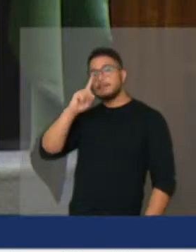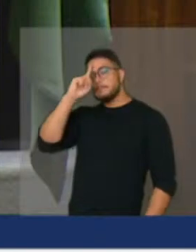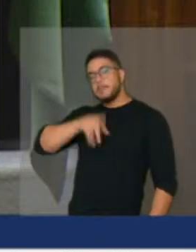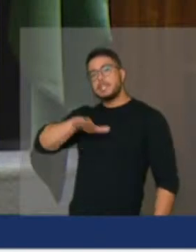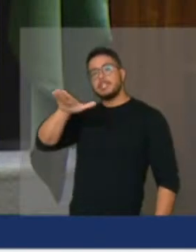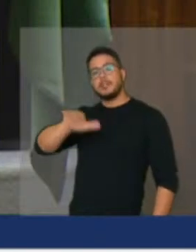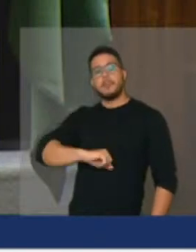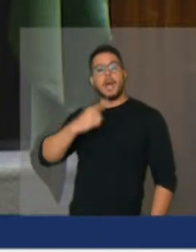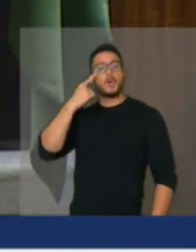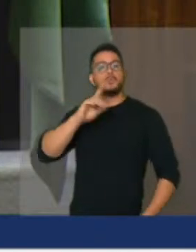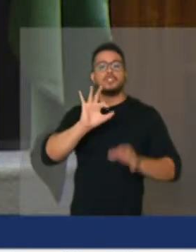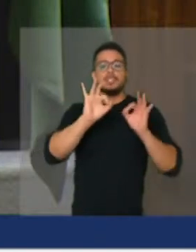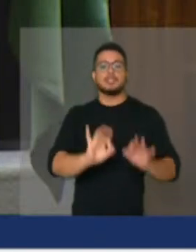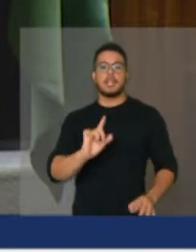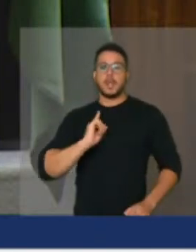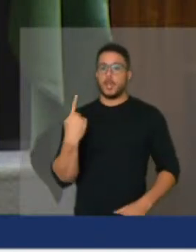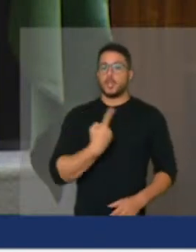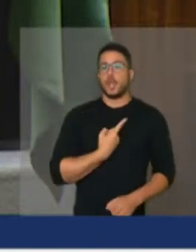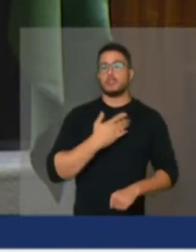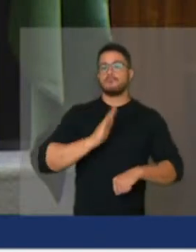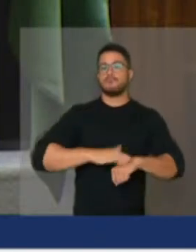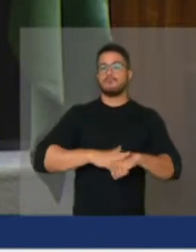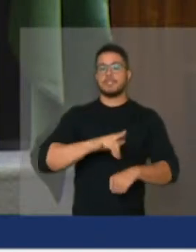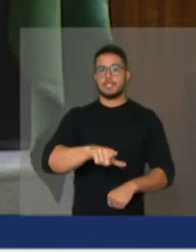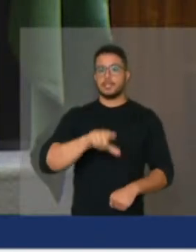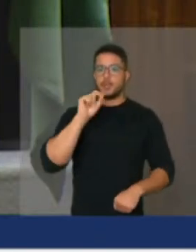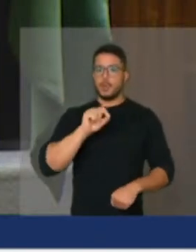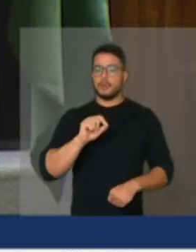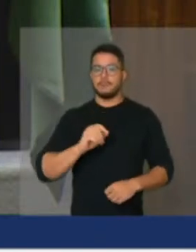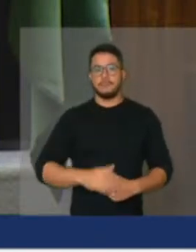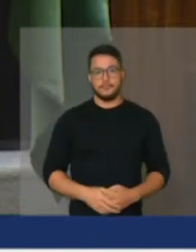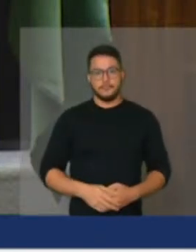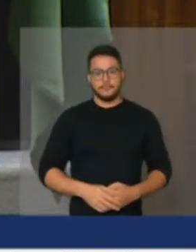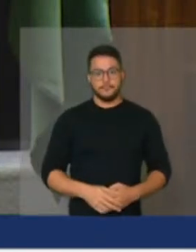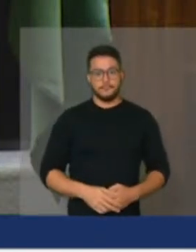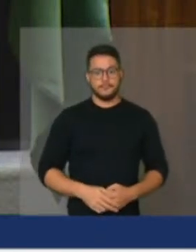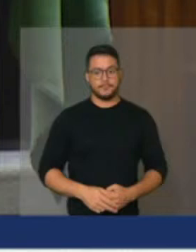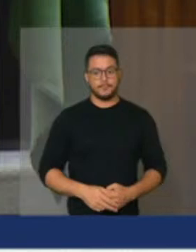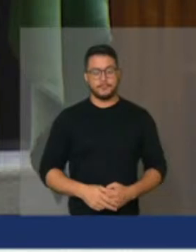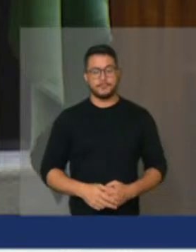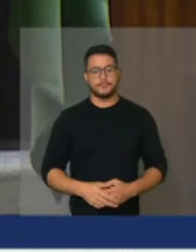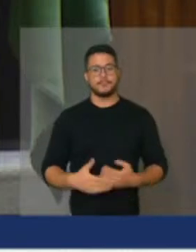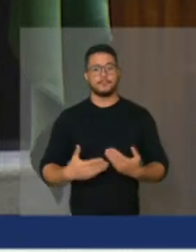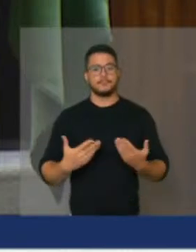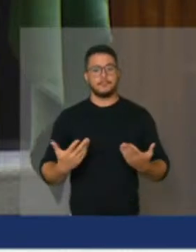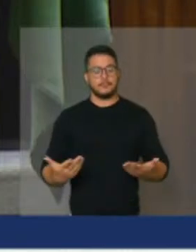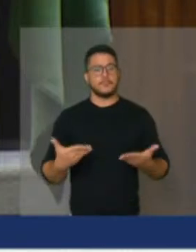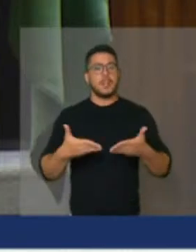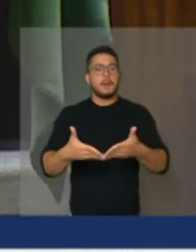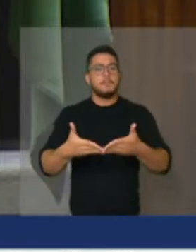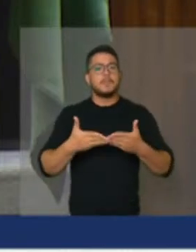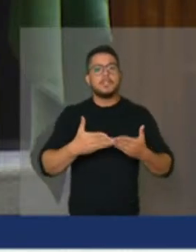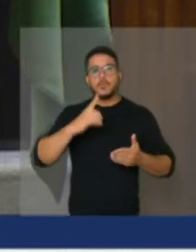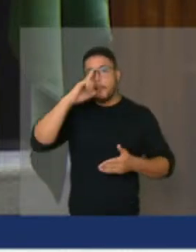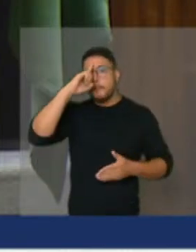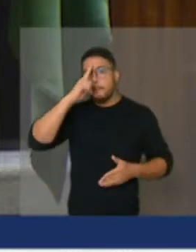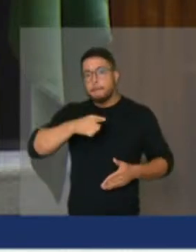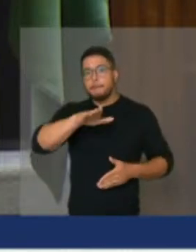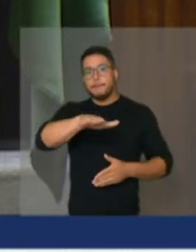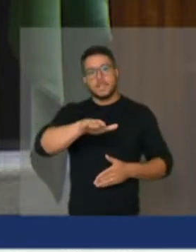NÃO ACEITAMOS ESSE REQUERIMENTO FOSSE TRANSFORMADO EM CONVITE ELE É PORTANTO UM REQUERIMENTO DE CONVOCAÇÃO. SEGUNDO, SENHOR PRESIDENTE, AO RICO TUDO É